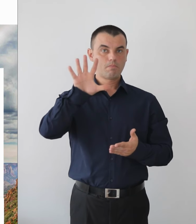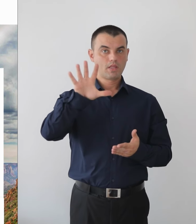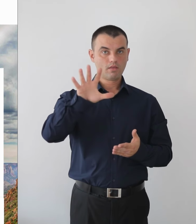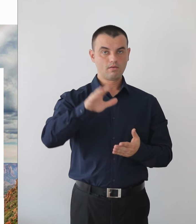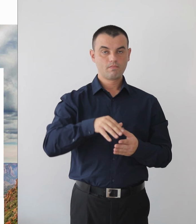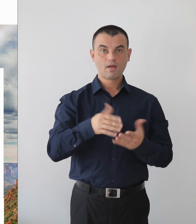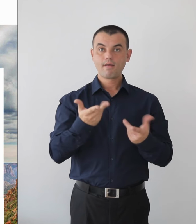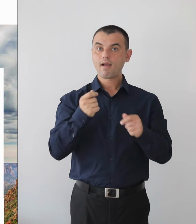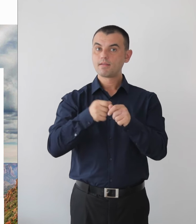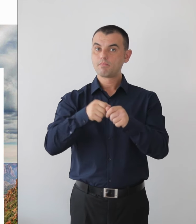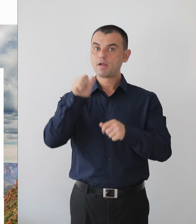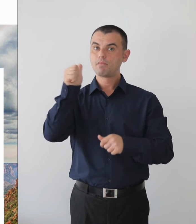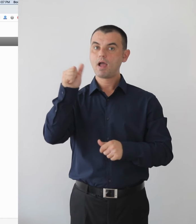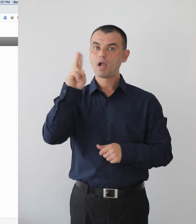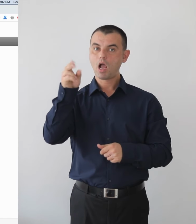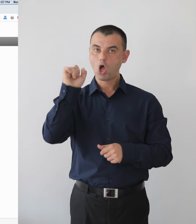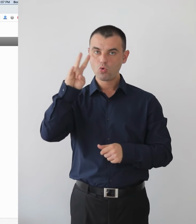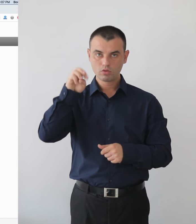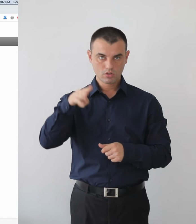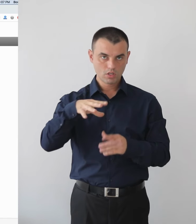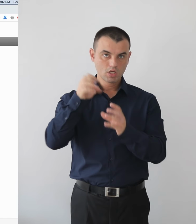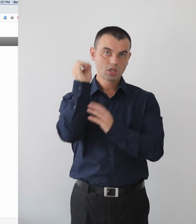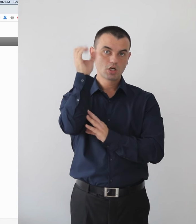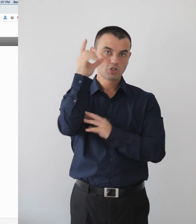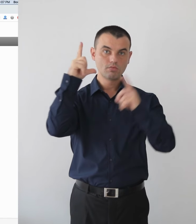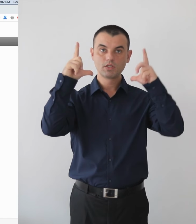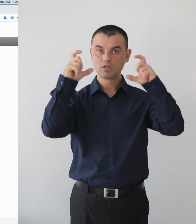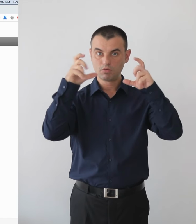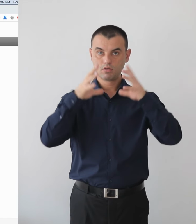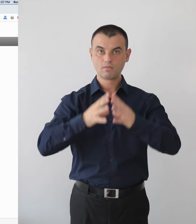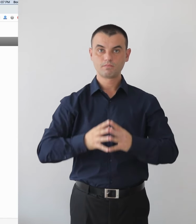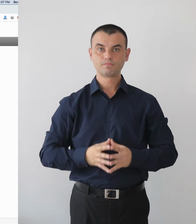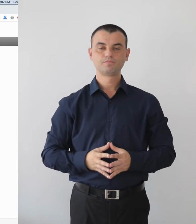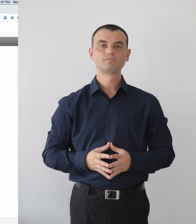Част 5: Как да създадете акаунт и да качите снимки